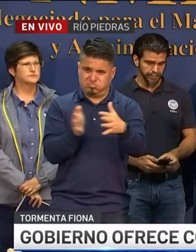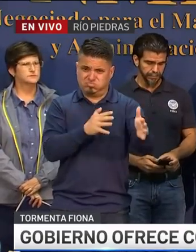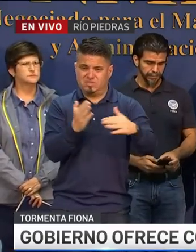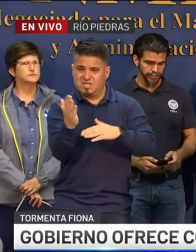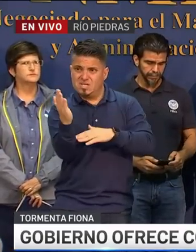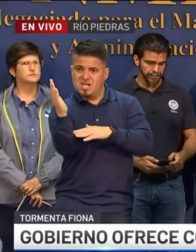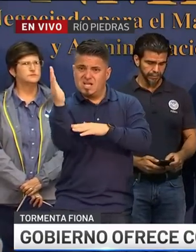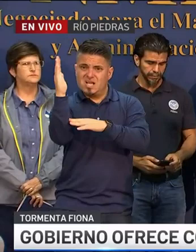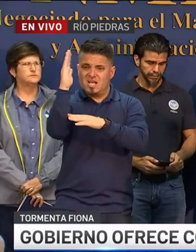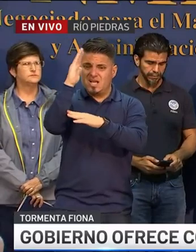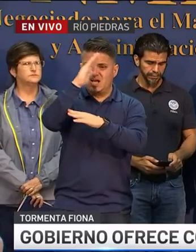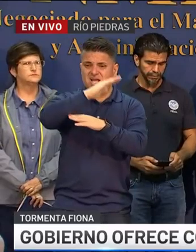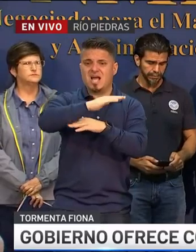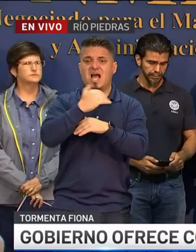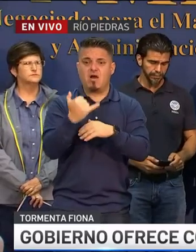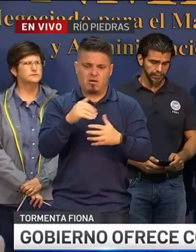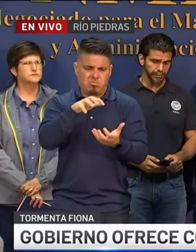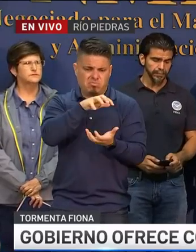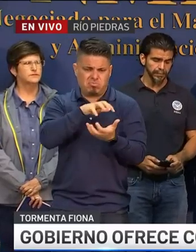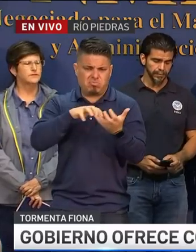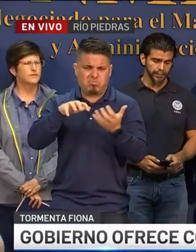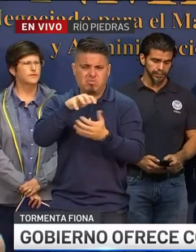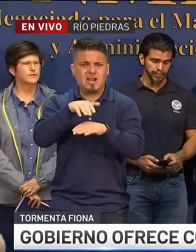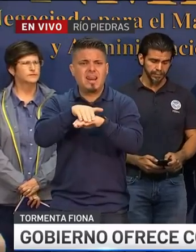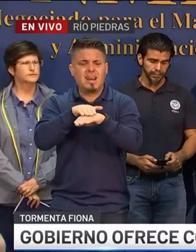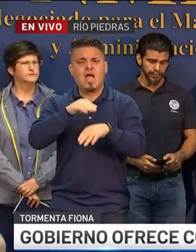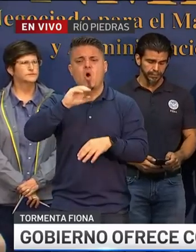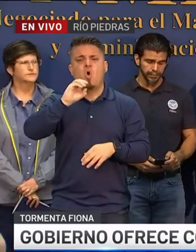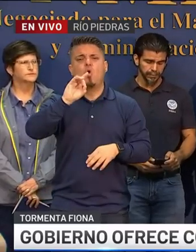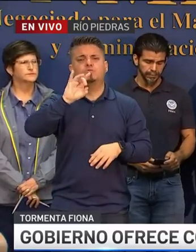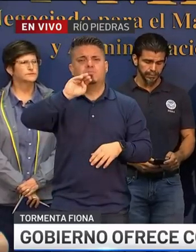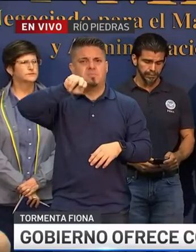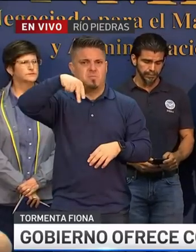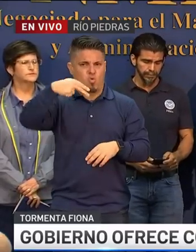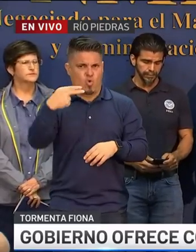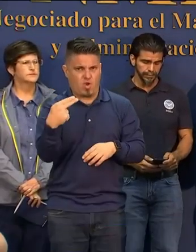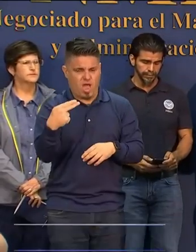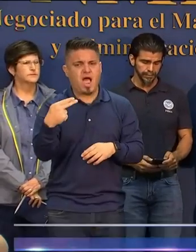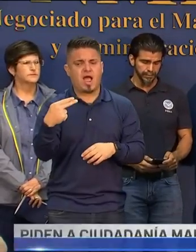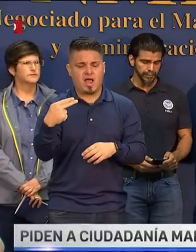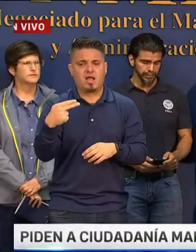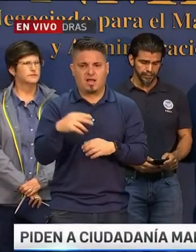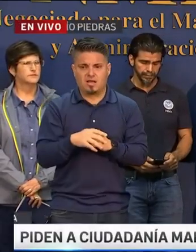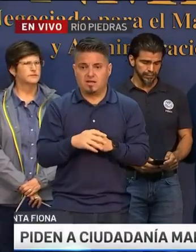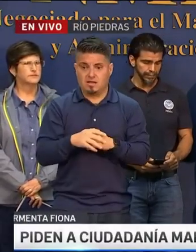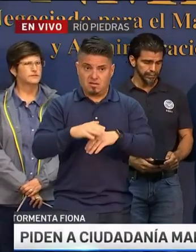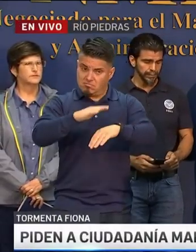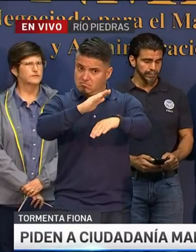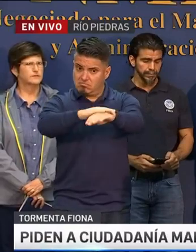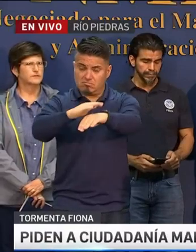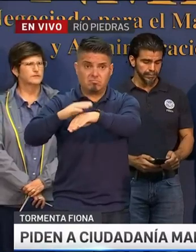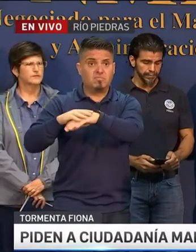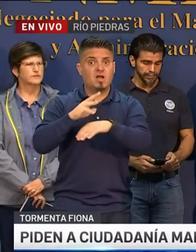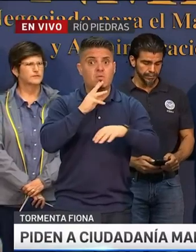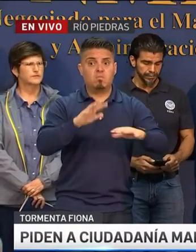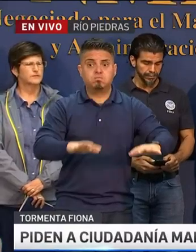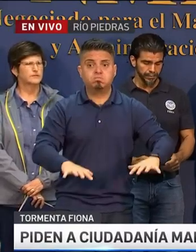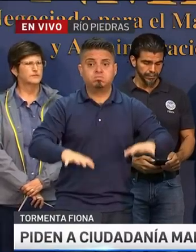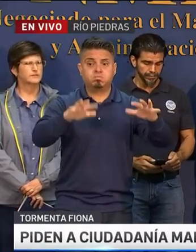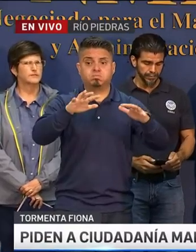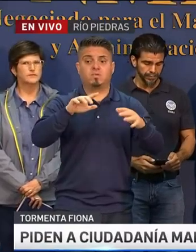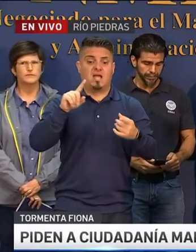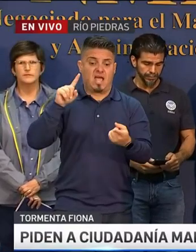DERRUMBES.